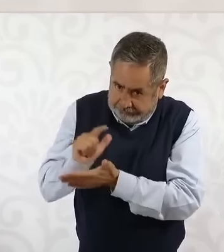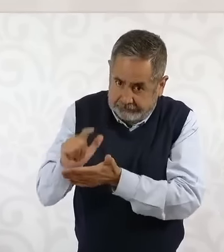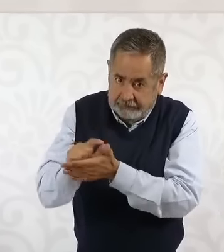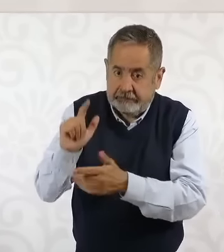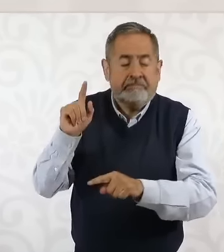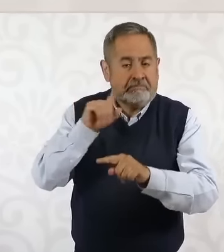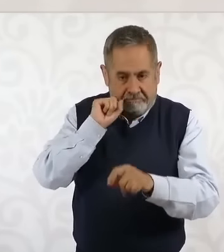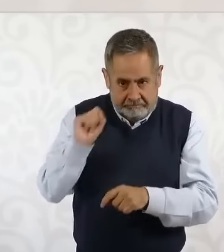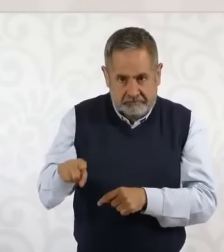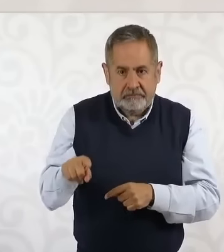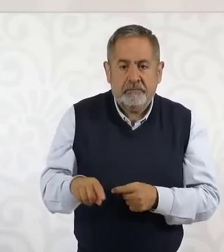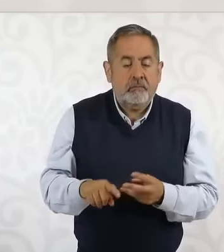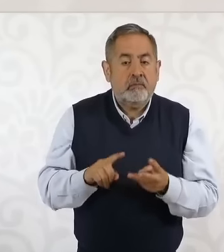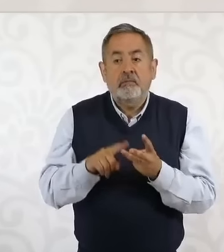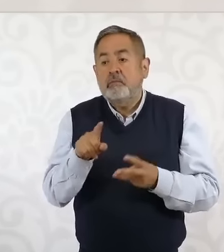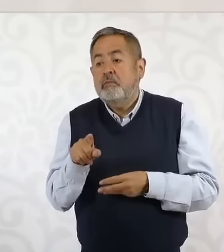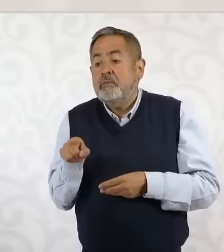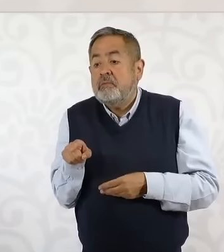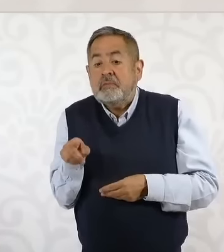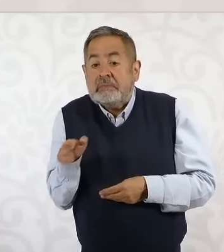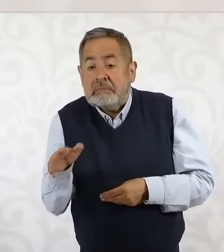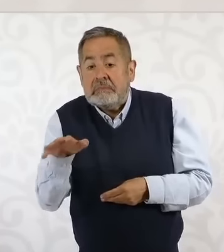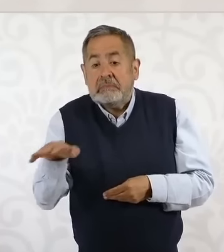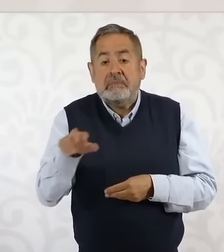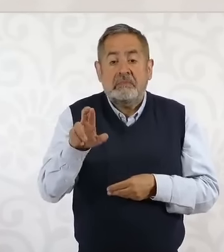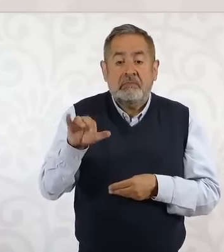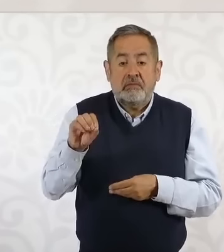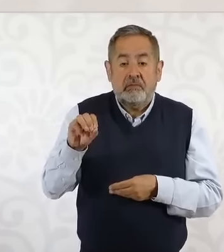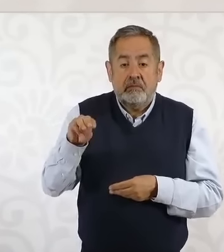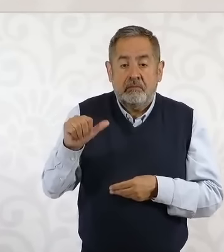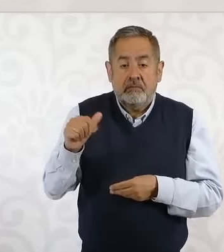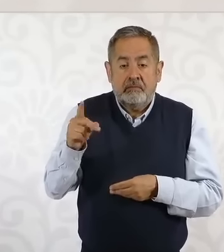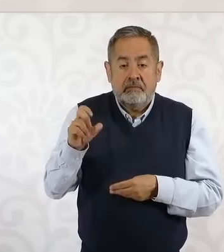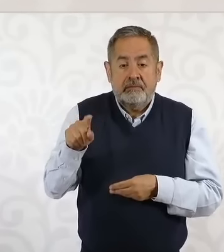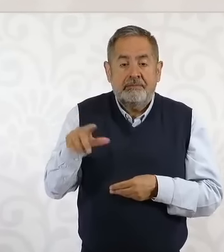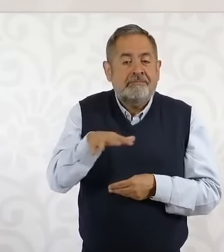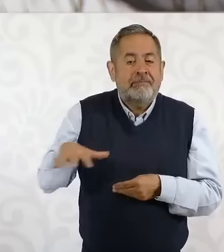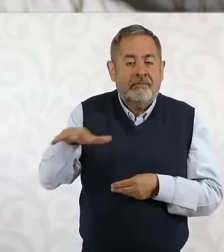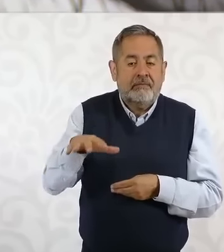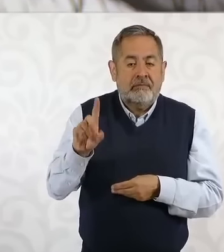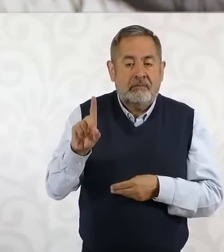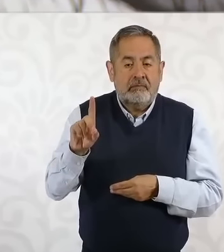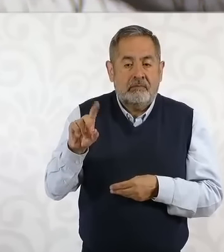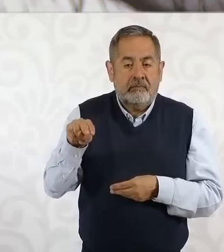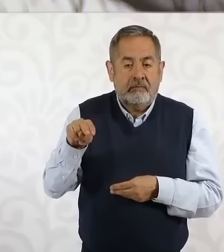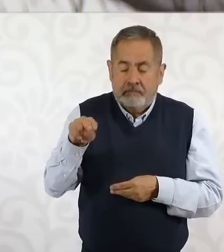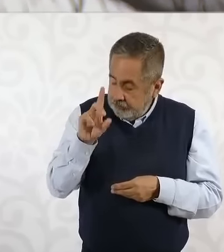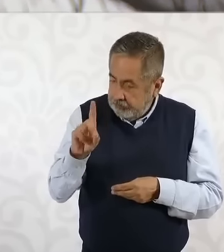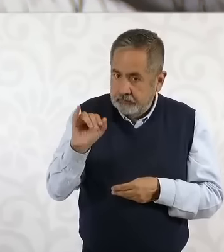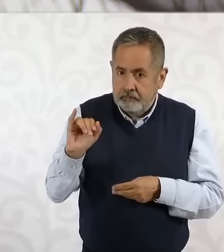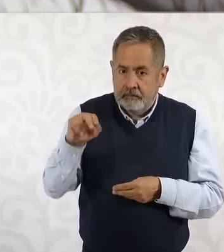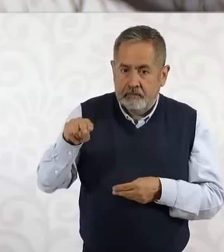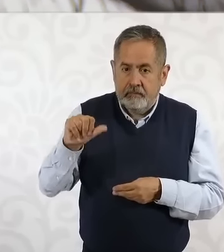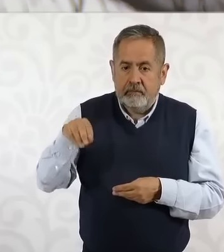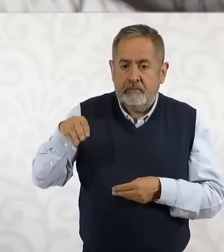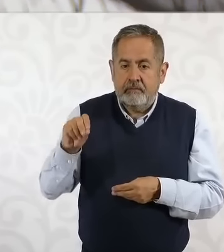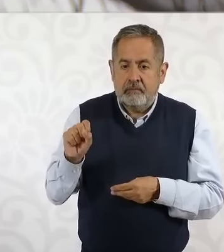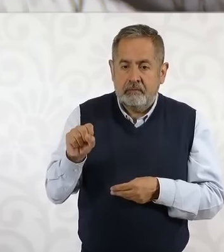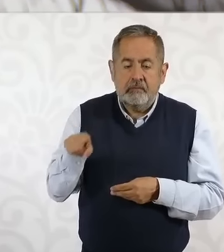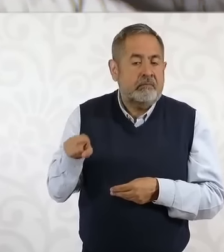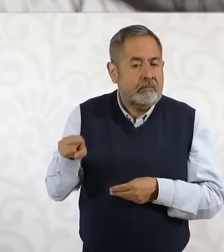parte importante del Magdalena que es los dinamos, que de alguna manera hubo un primer ordenamiento,